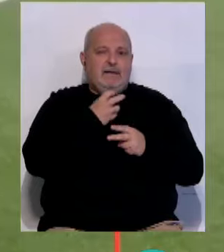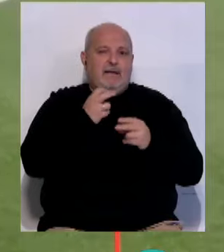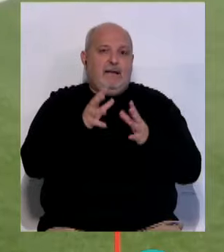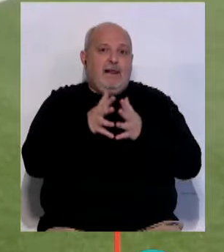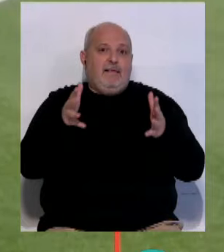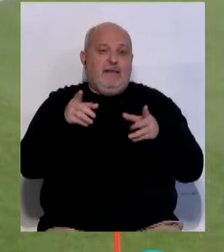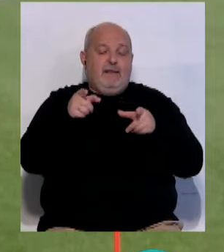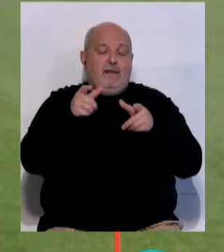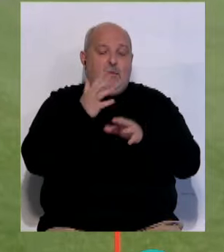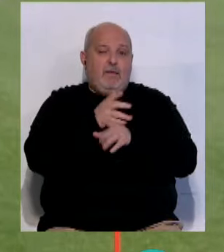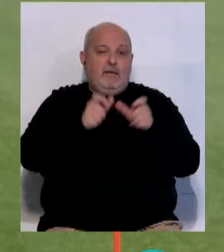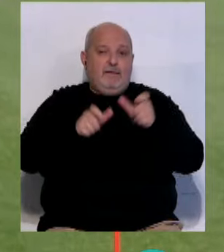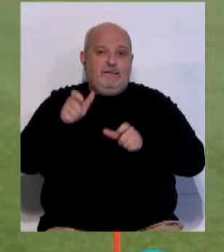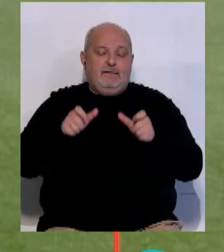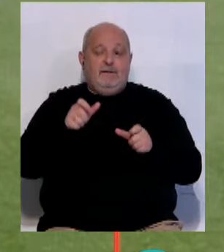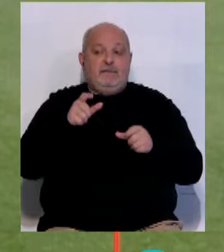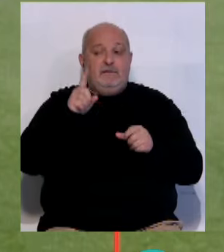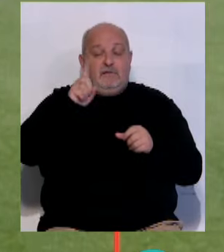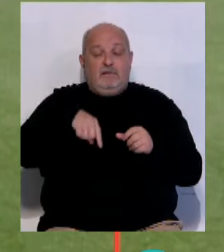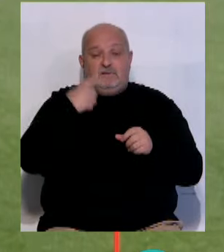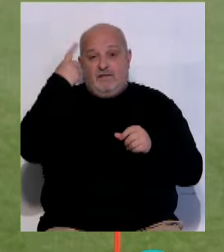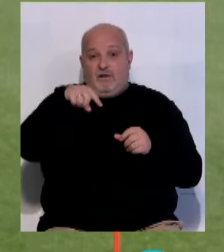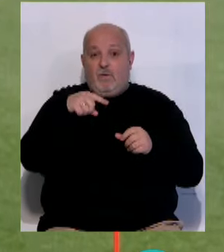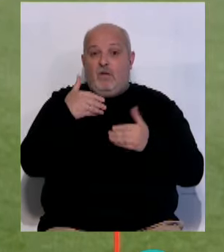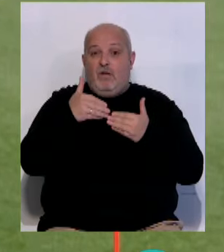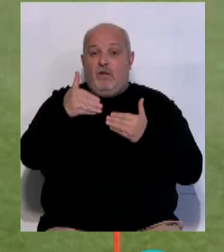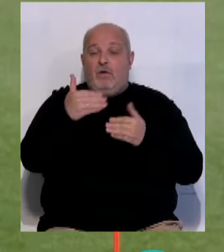sobre estos jugadores pero también tenemos que saber que cuando ese tipo de jugadores llegan al